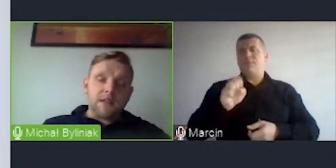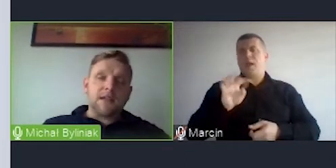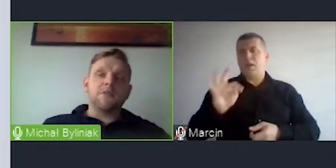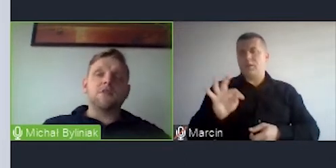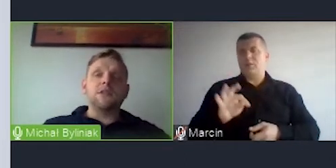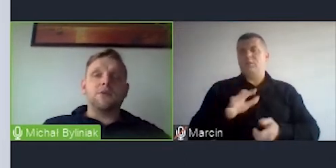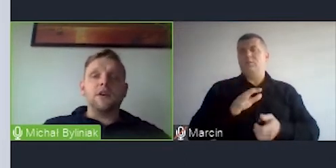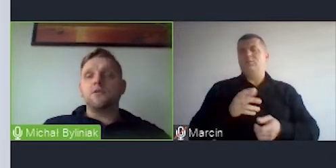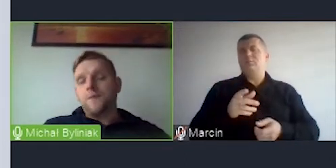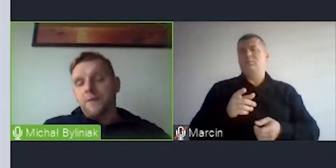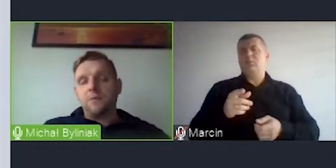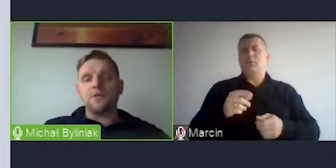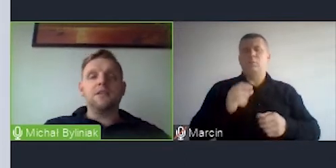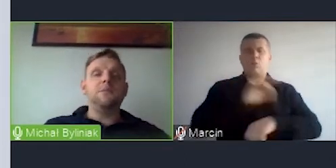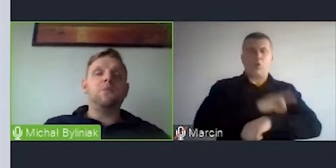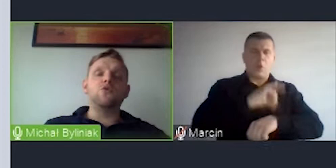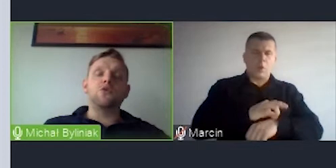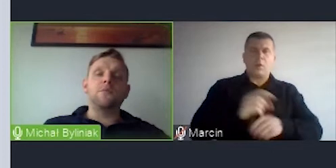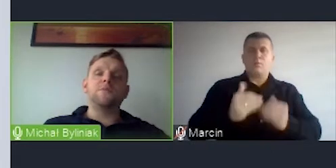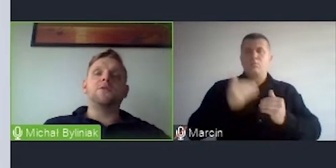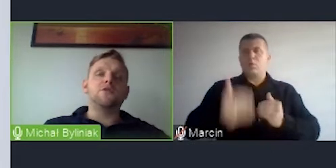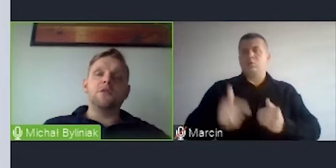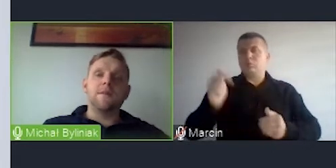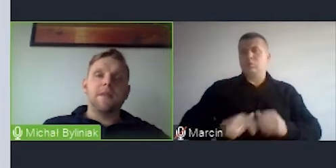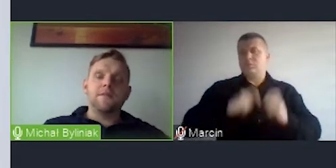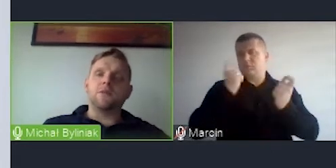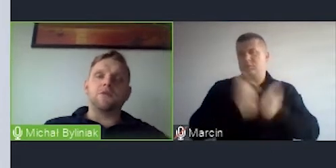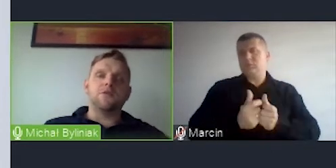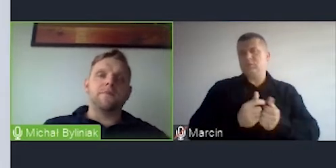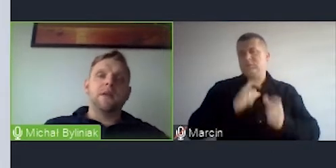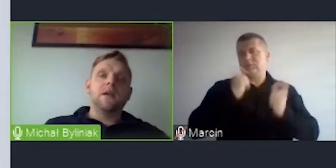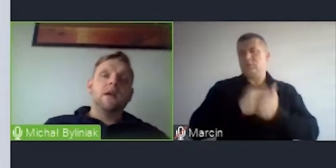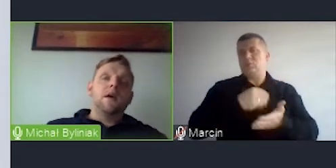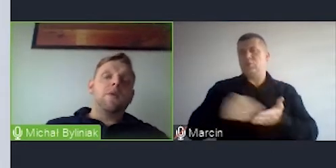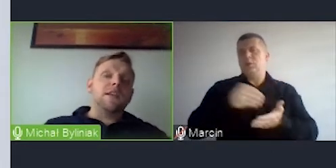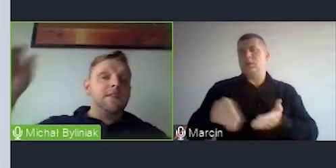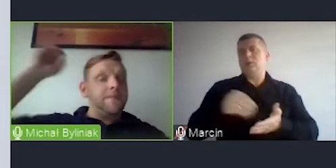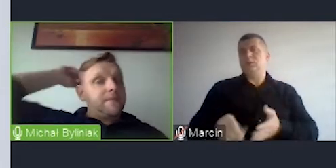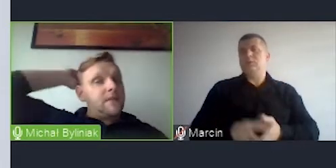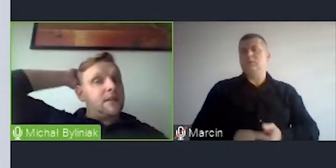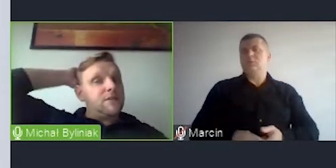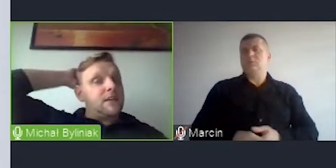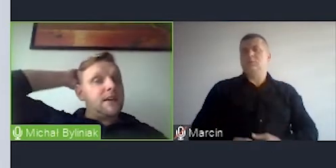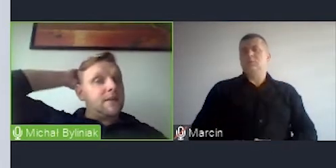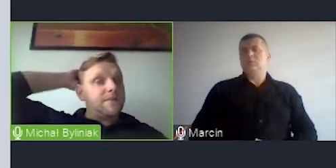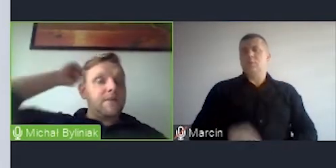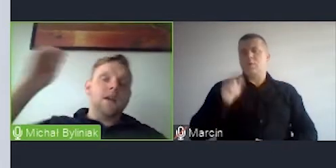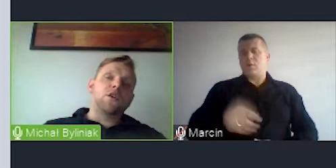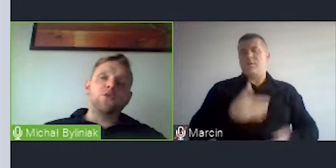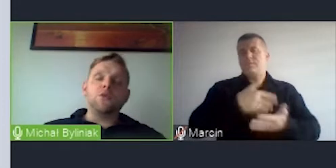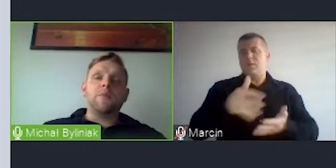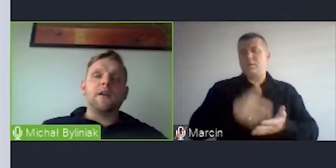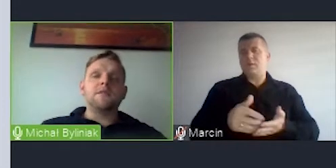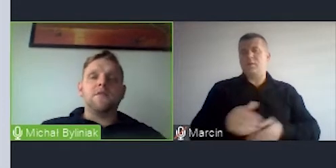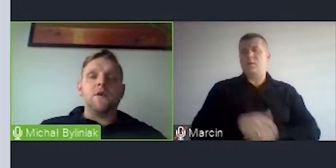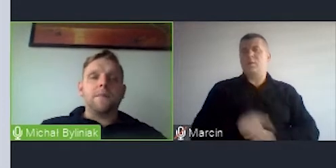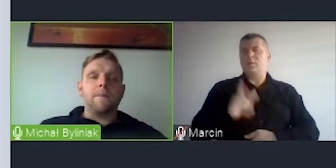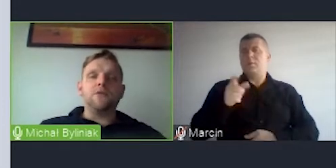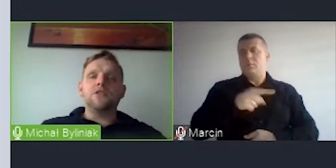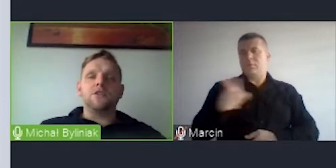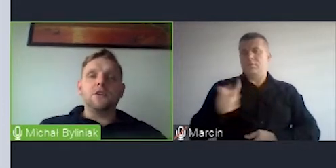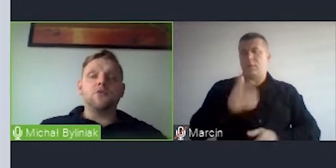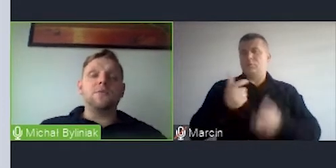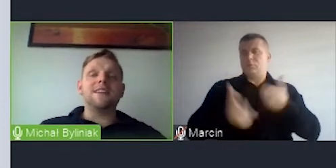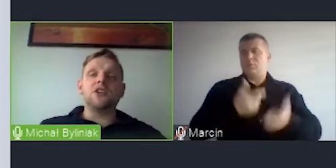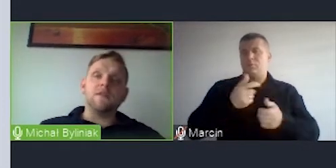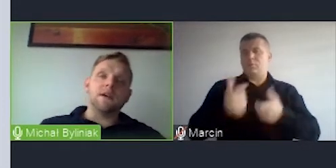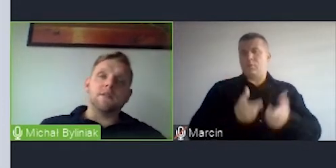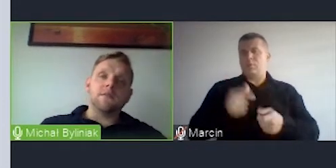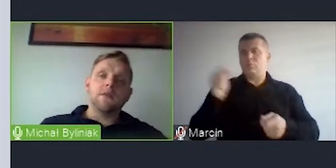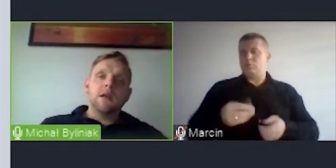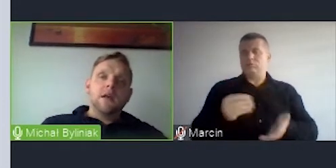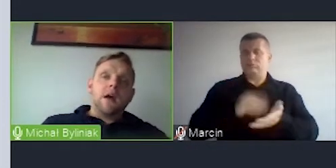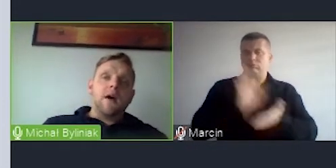wydatki po stronie projektu i poza nim muszą być poniesione w całości. Poza tym ten wydatek, który Państwo poniesiecie, musi być zaksięgowany.